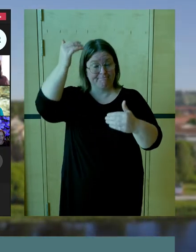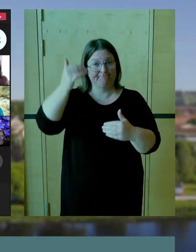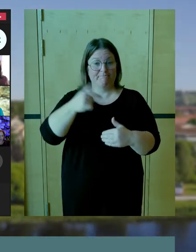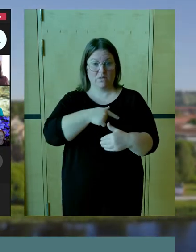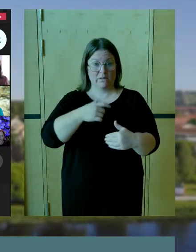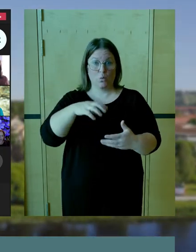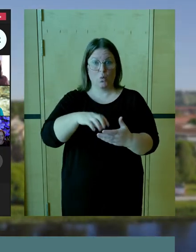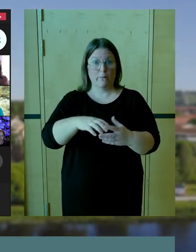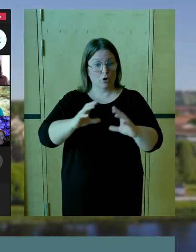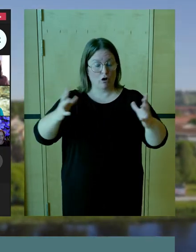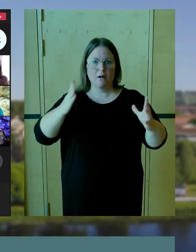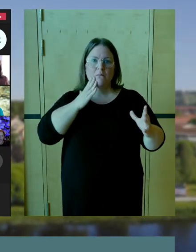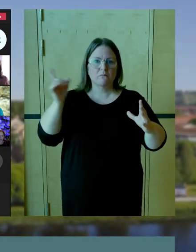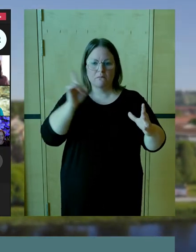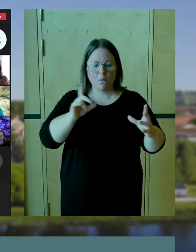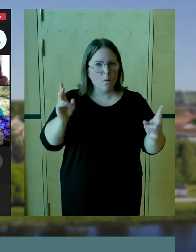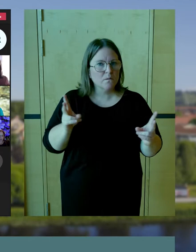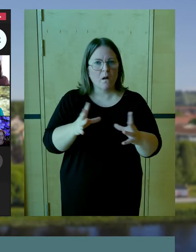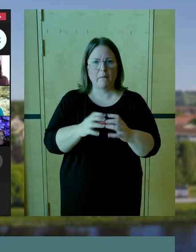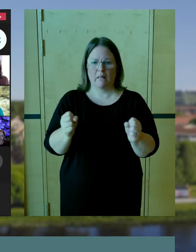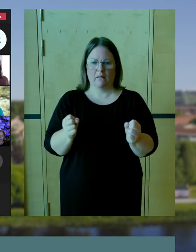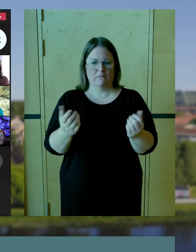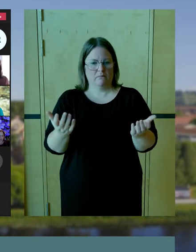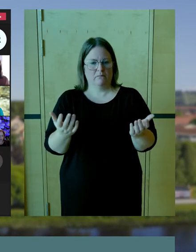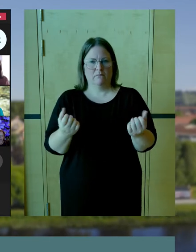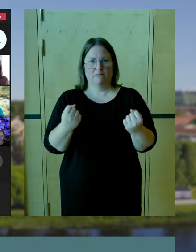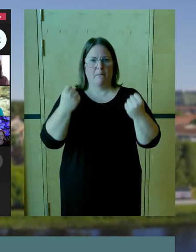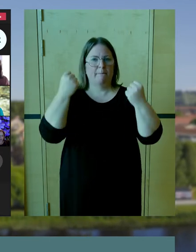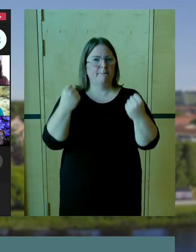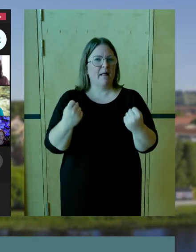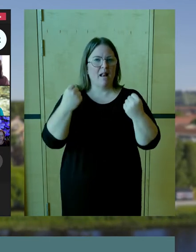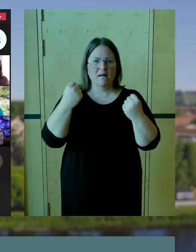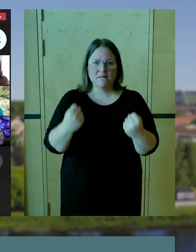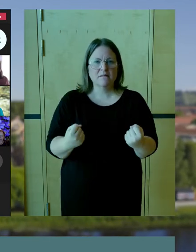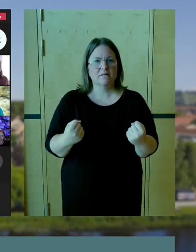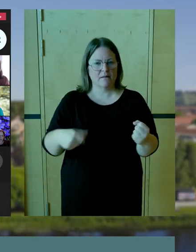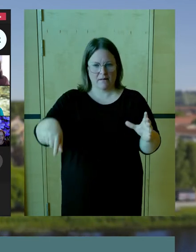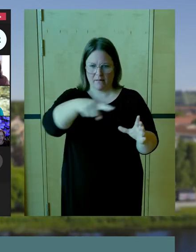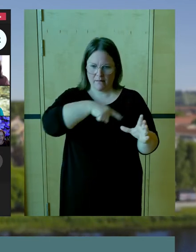Vi kommer ha en större balans med mer människor i arbetsför ålder